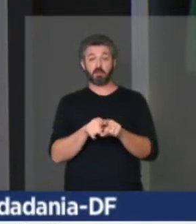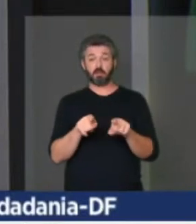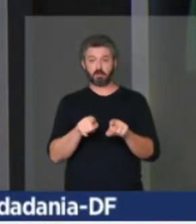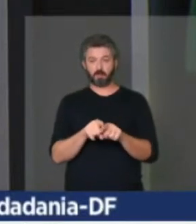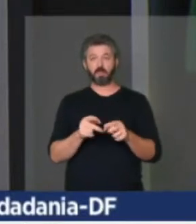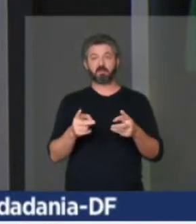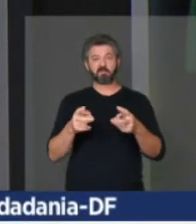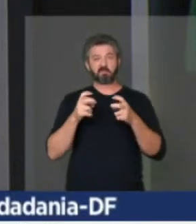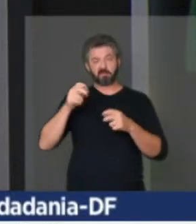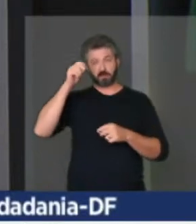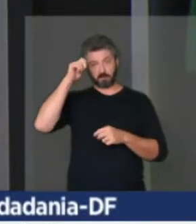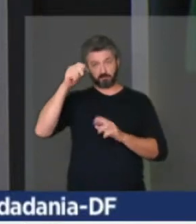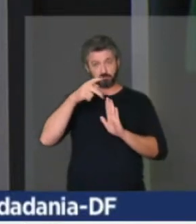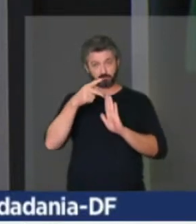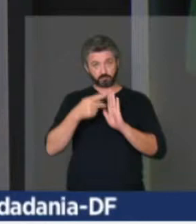E COERENTE É DISCRIMINAÇÃO DE CONTRATAÇÃO DAS MULHERES,